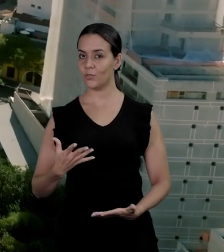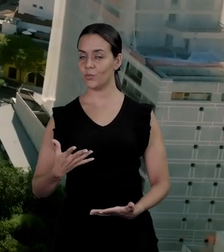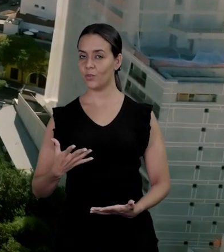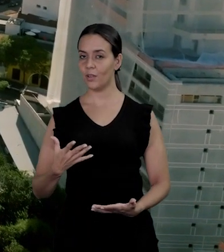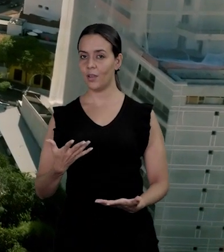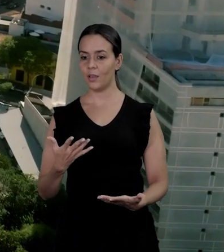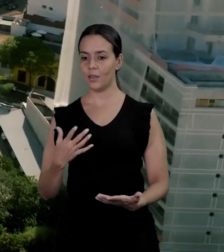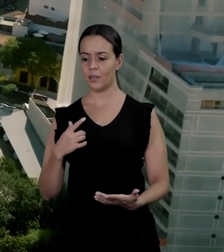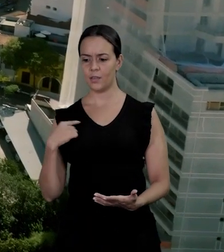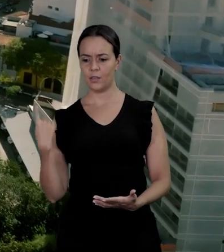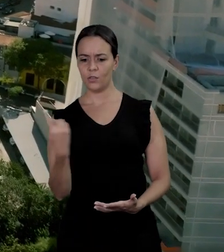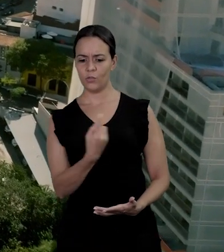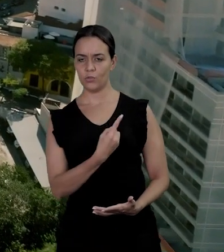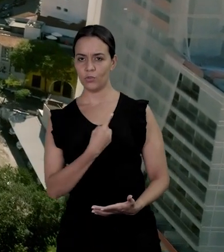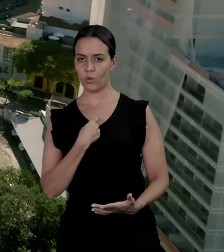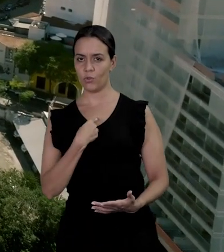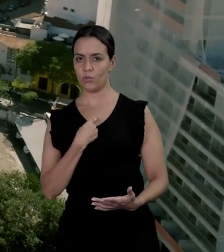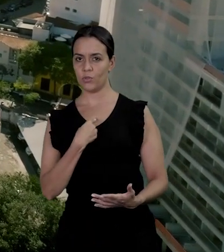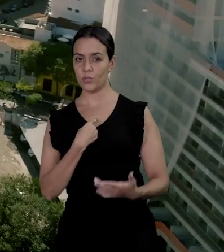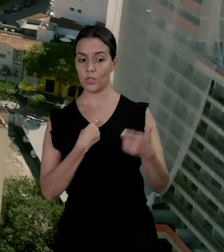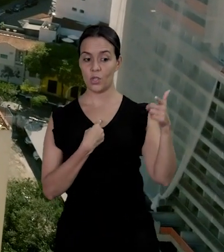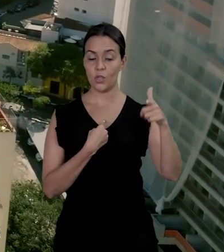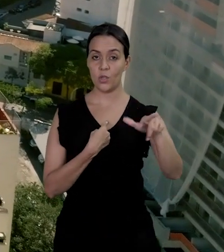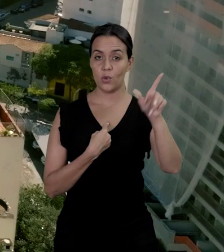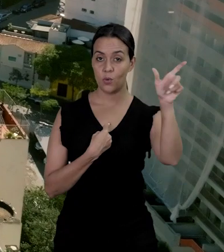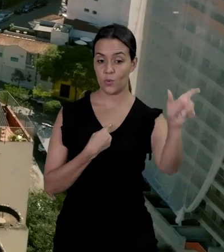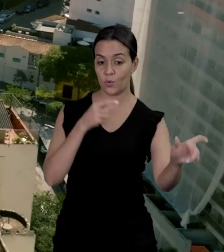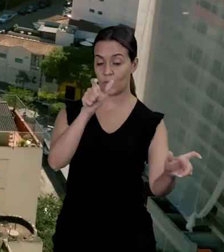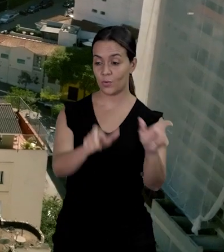entre nós e o que faz com que sejamos